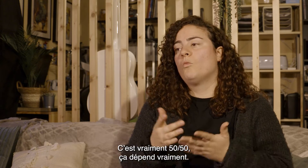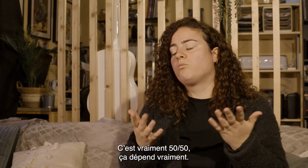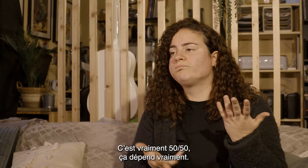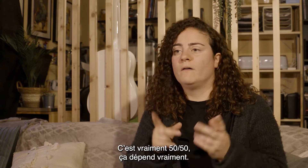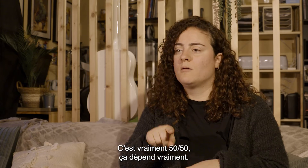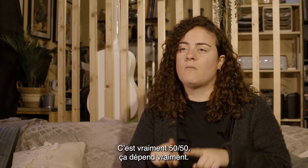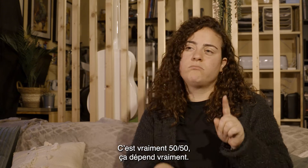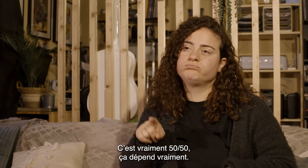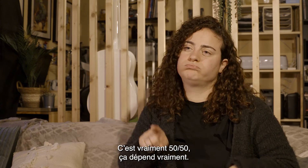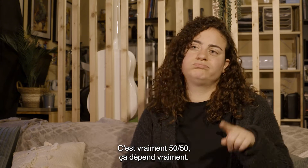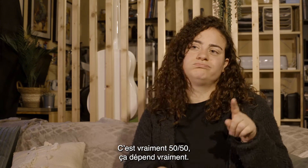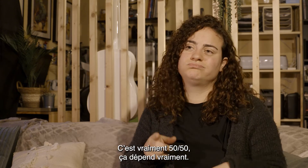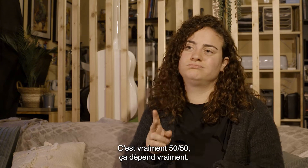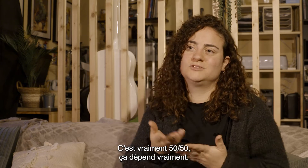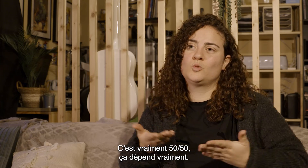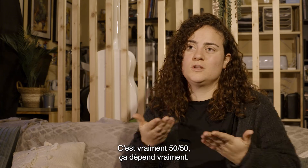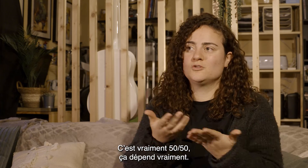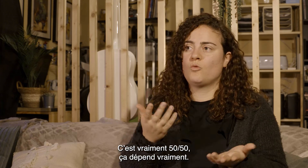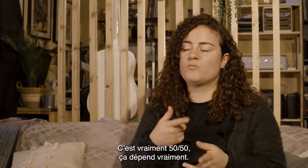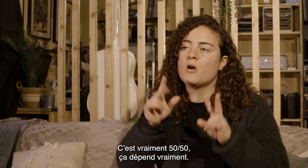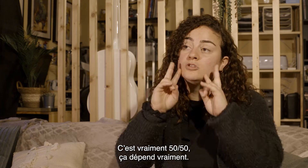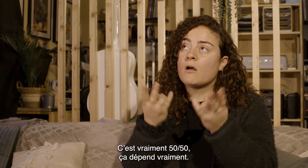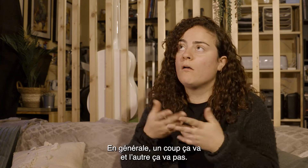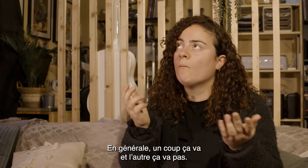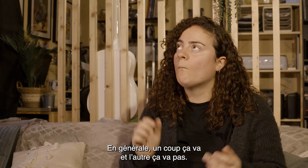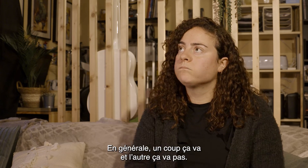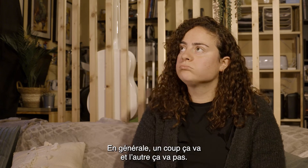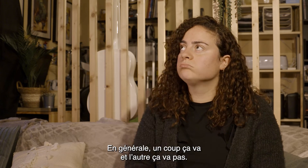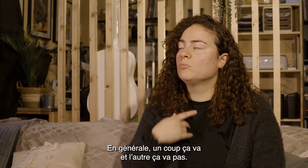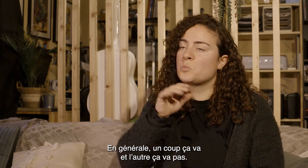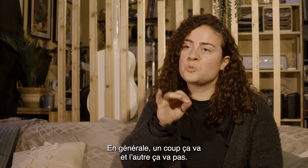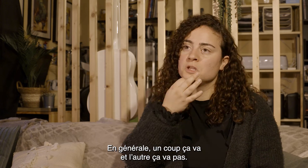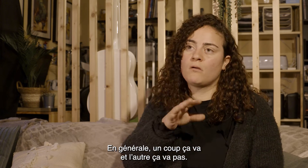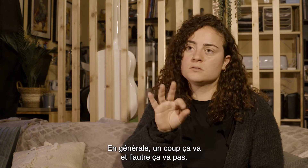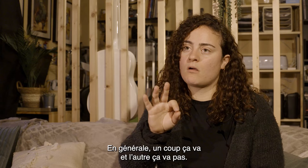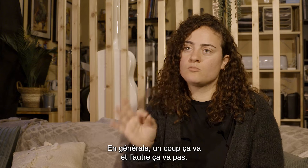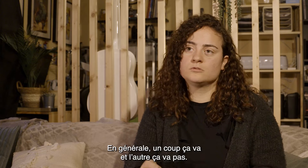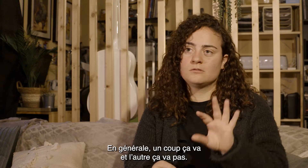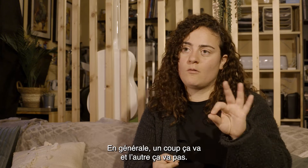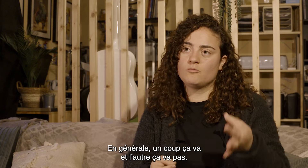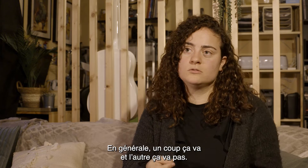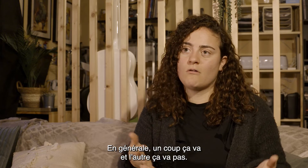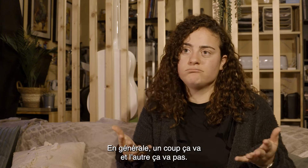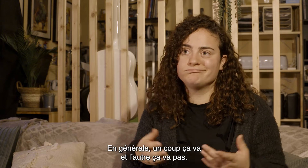C’est vraiment 50/50, ça dépend vraiment. En générale, un coup ça va et l’autre ça va pas.